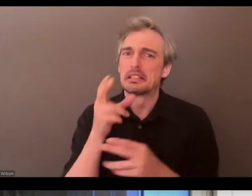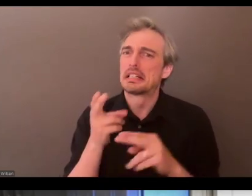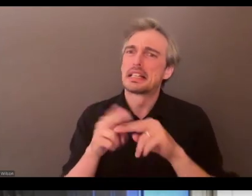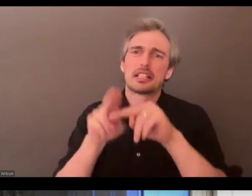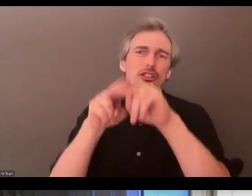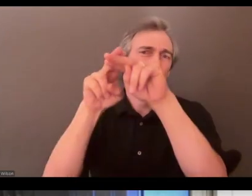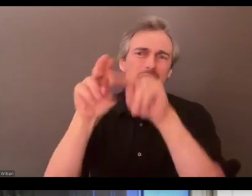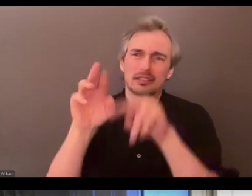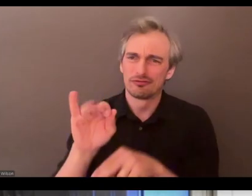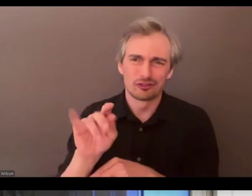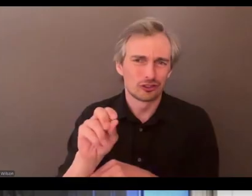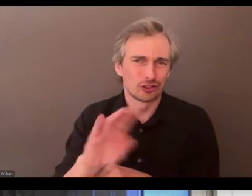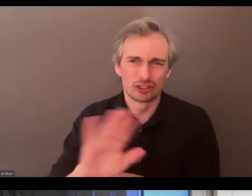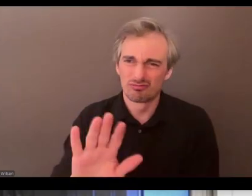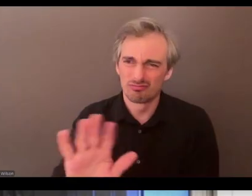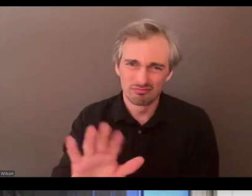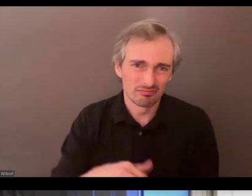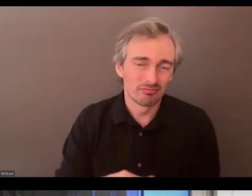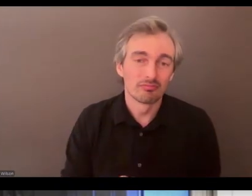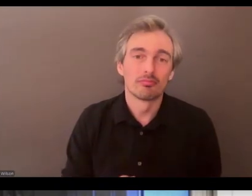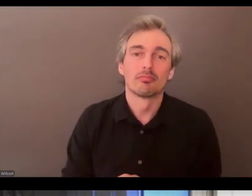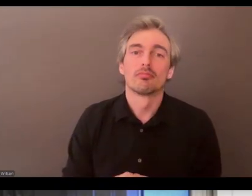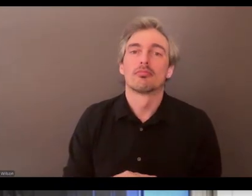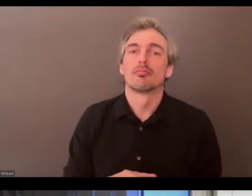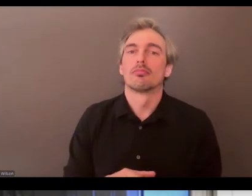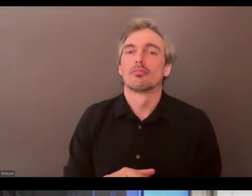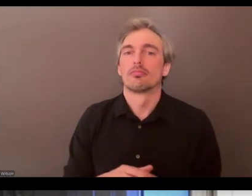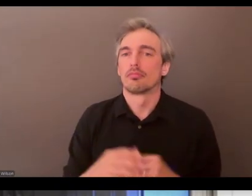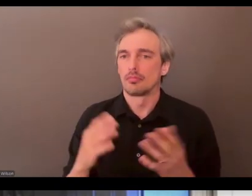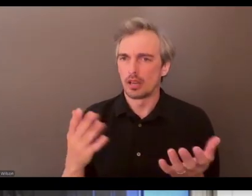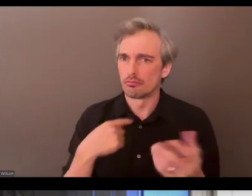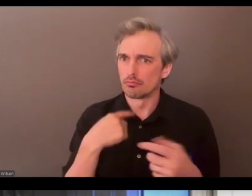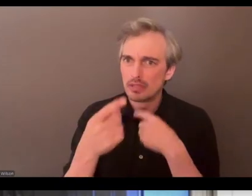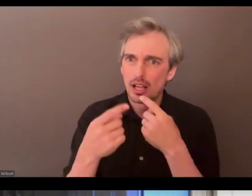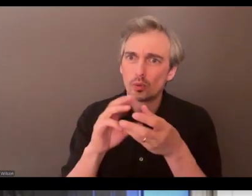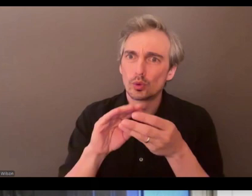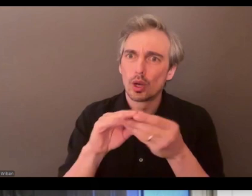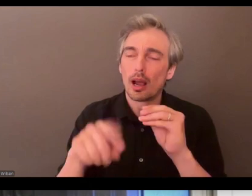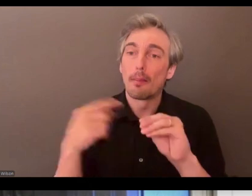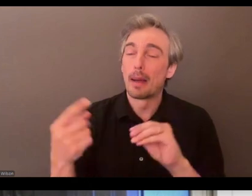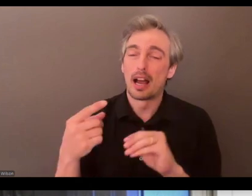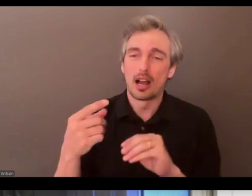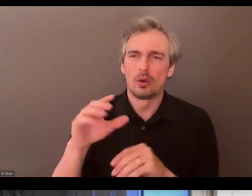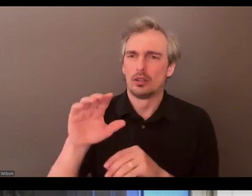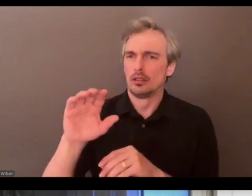ト ーリ ーを伝え、その物語をあなたに伝えることができました。 実際に何について話していたかに関係なく。